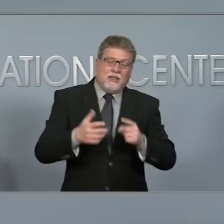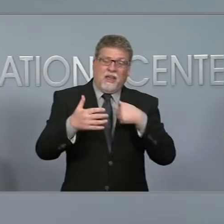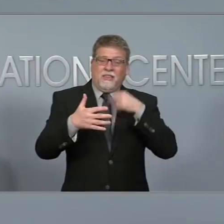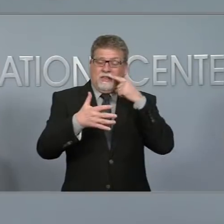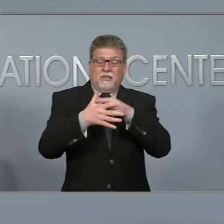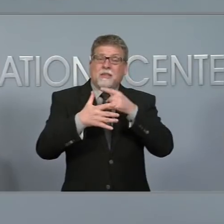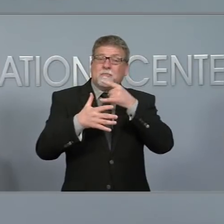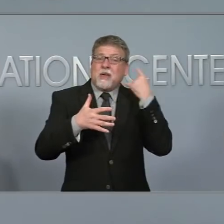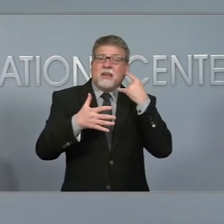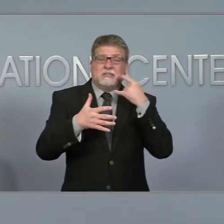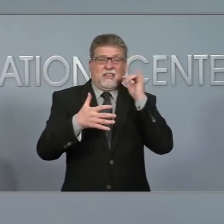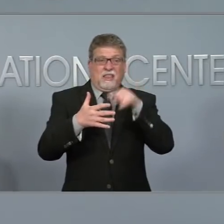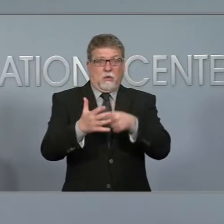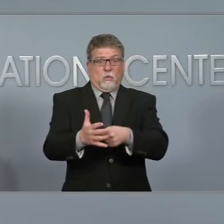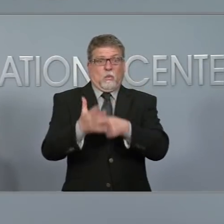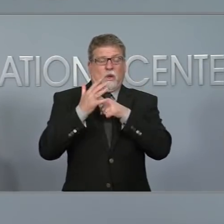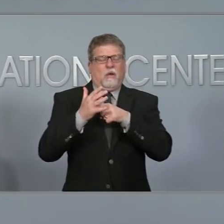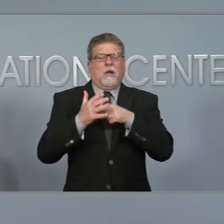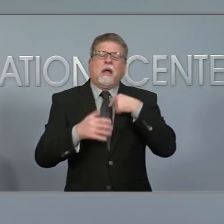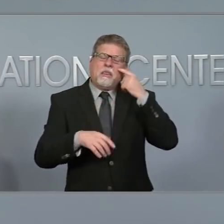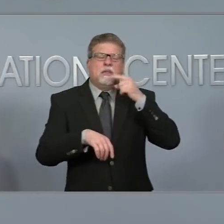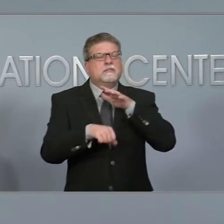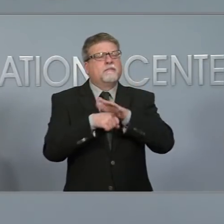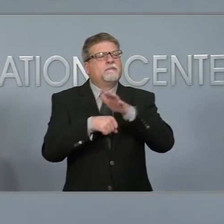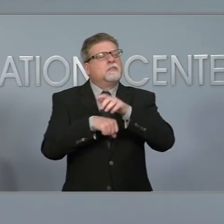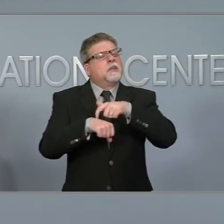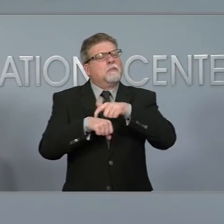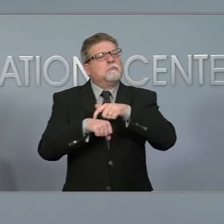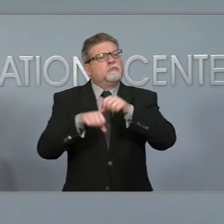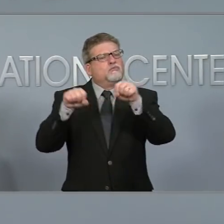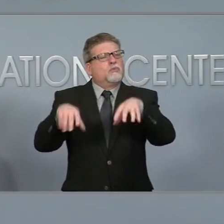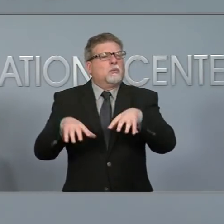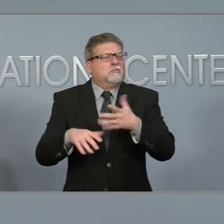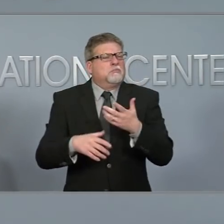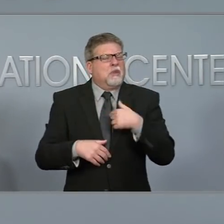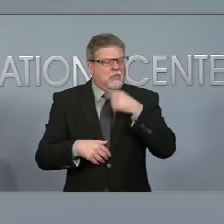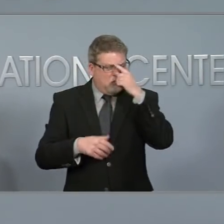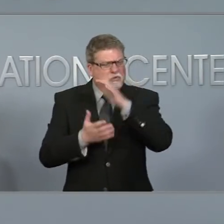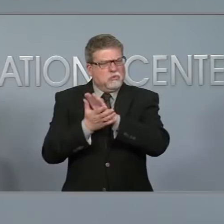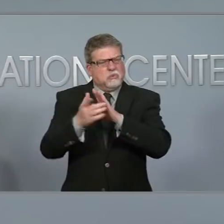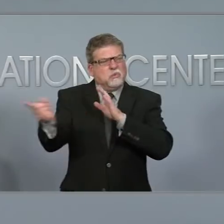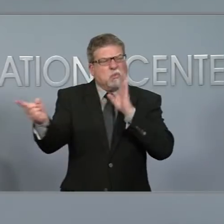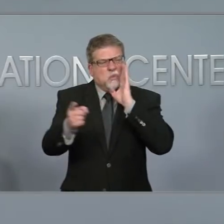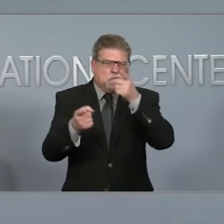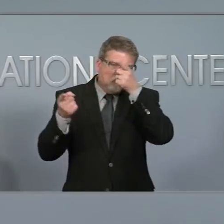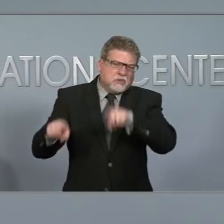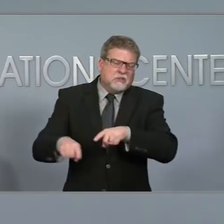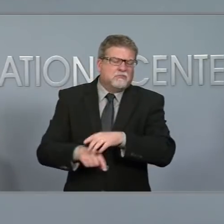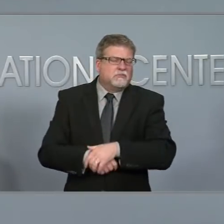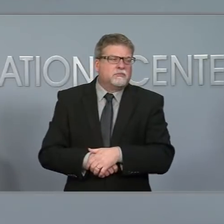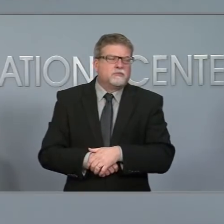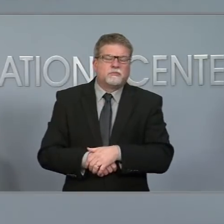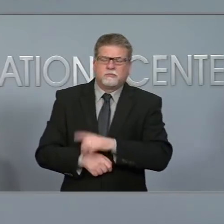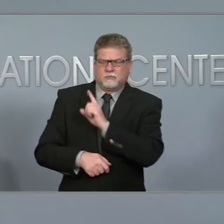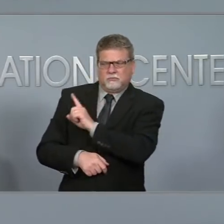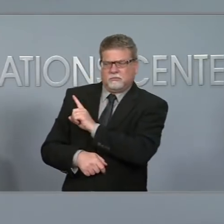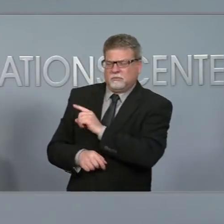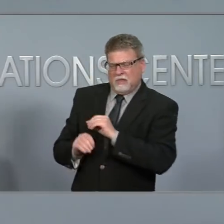Y es uno que en mi opinión es momento.